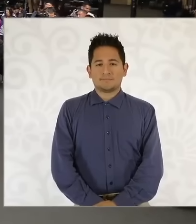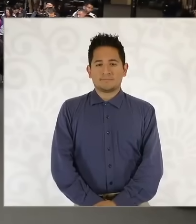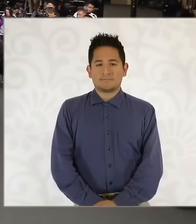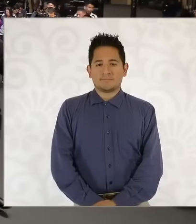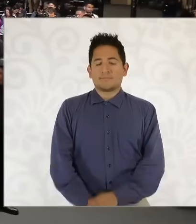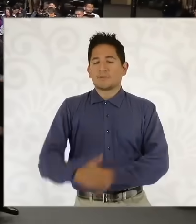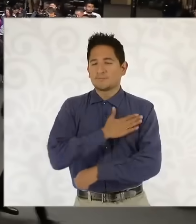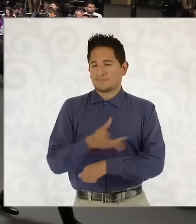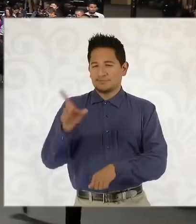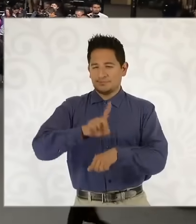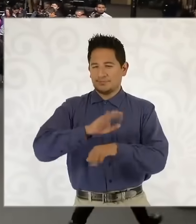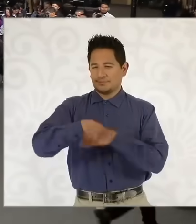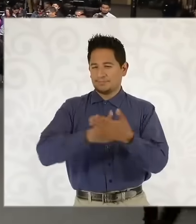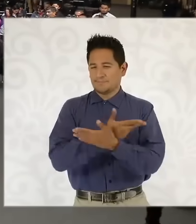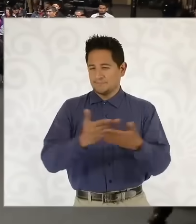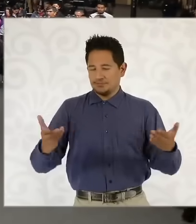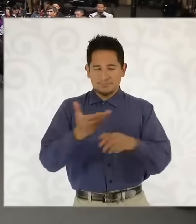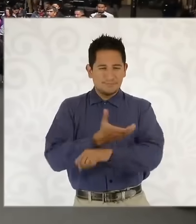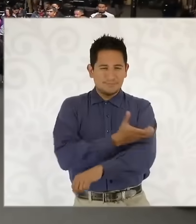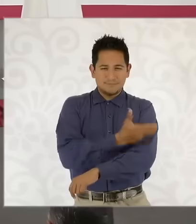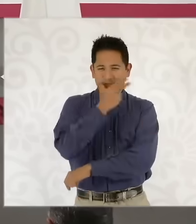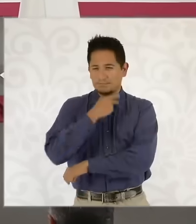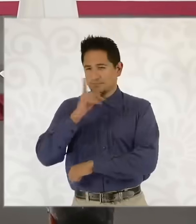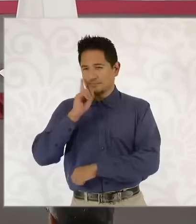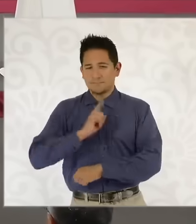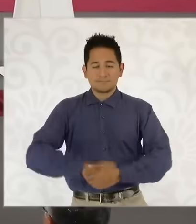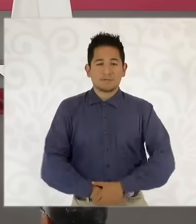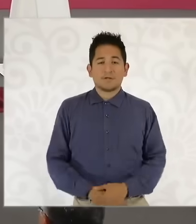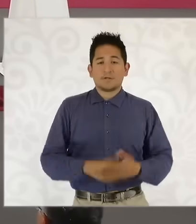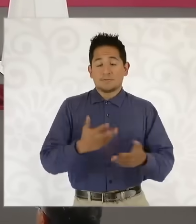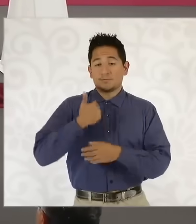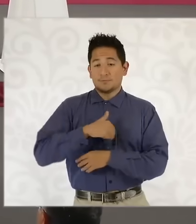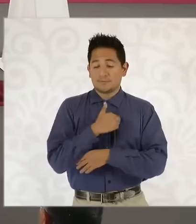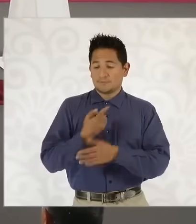Buenos días, compañeras y compañeros. Bien, por parte de CFE, la siguiente, por favor.